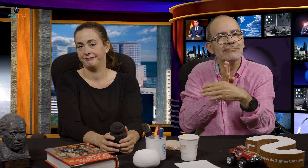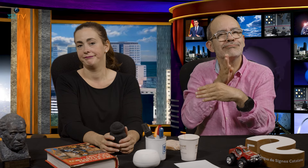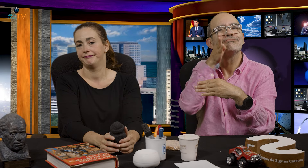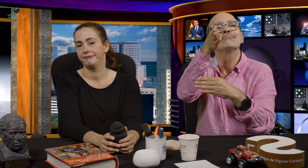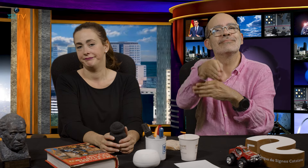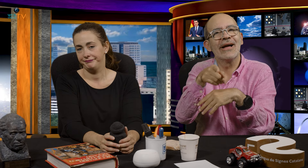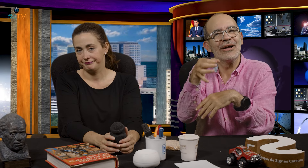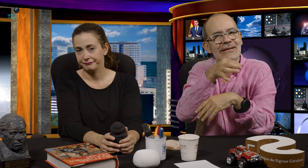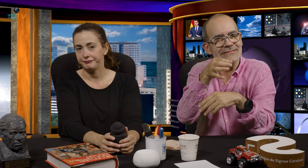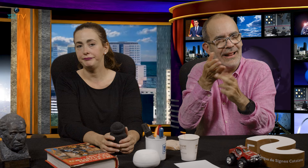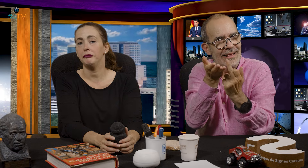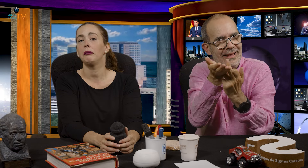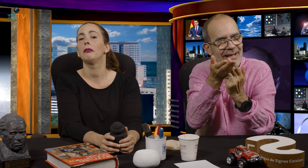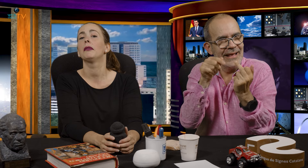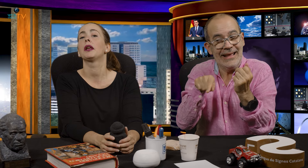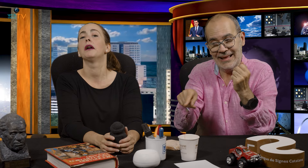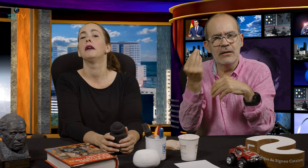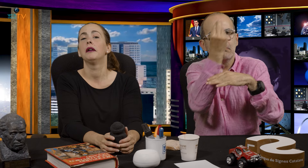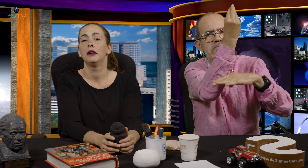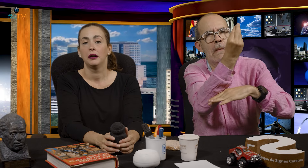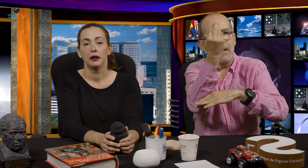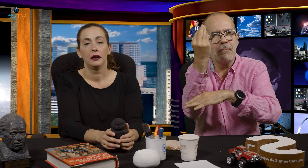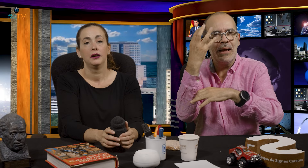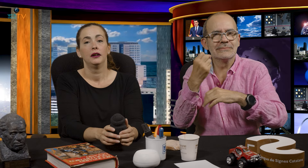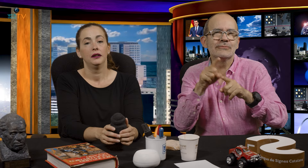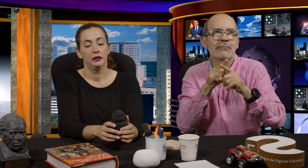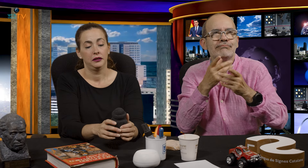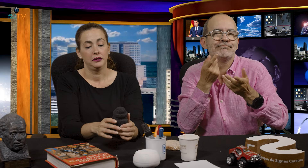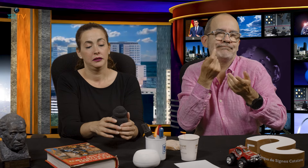recurren a la Isla de Jeju para hacerse con uno de estos; hay montones.